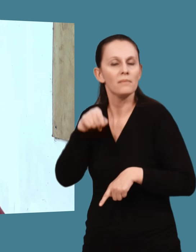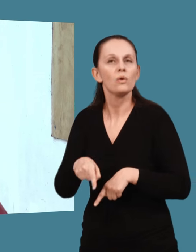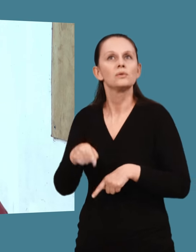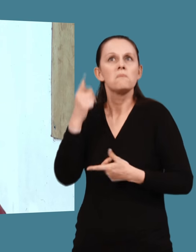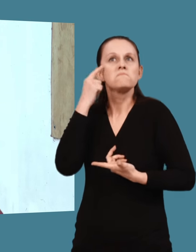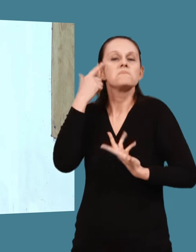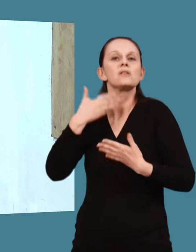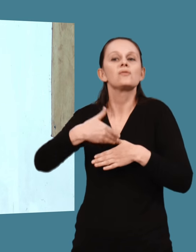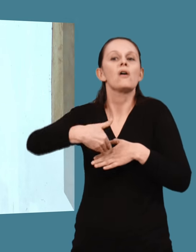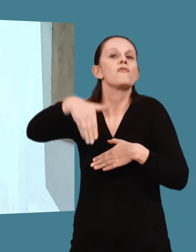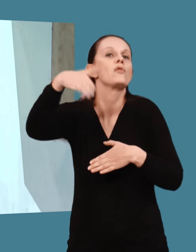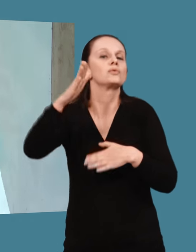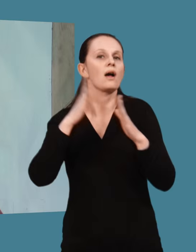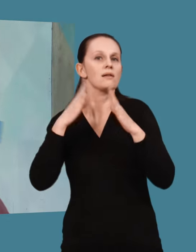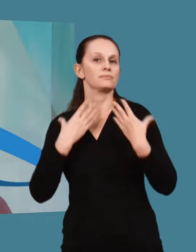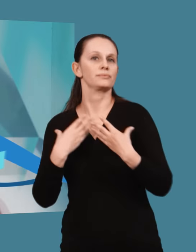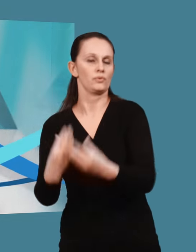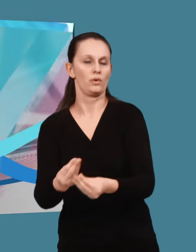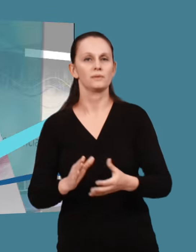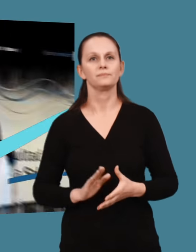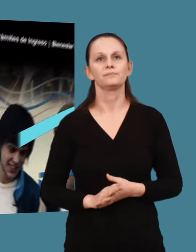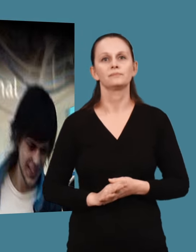y porque en un futuro quiero ayudar en mi casa.